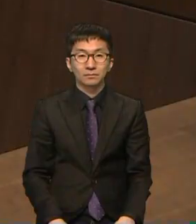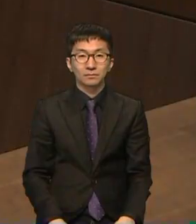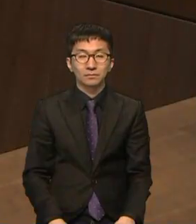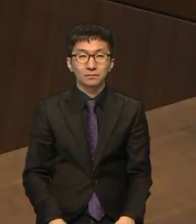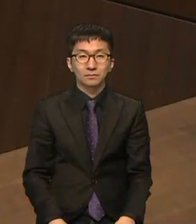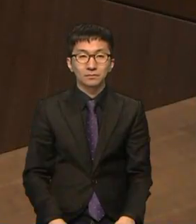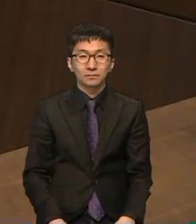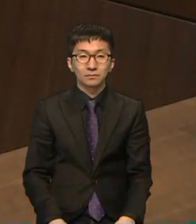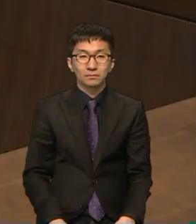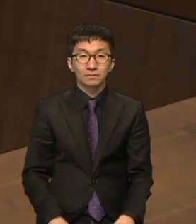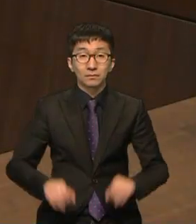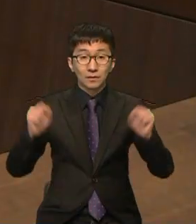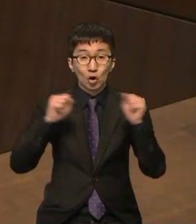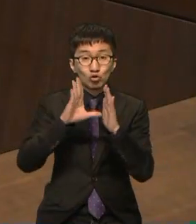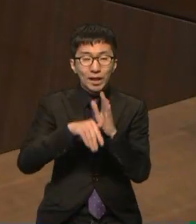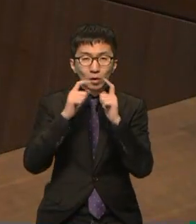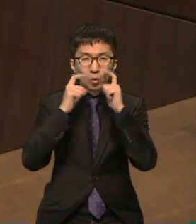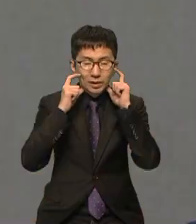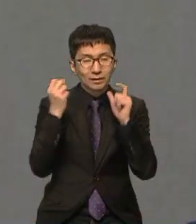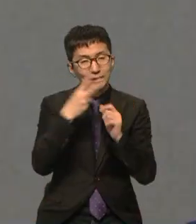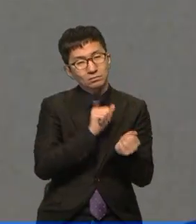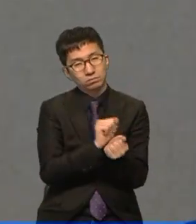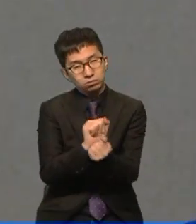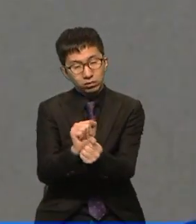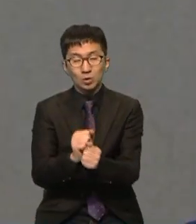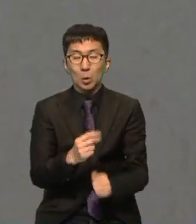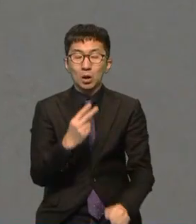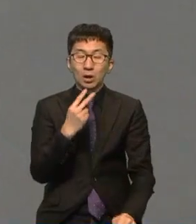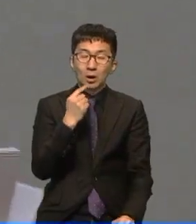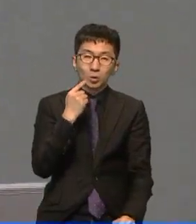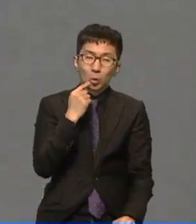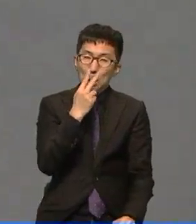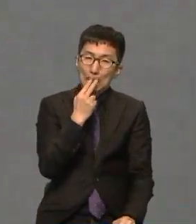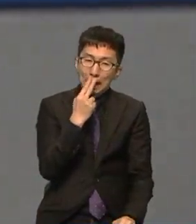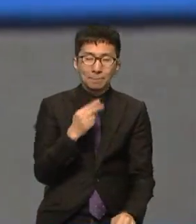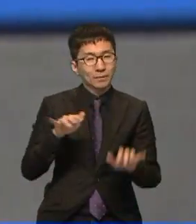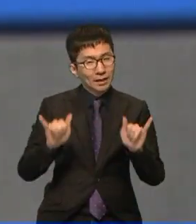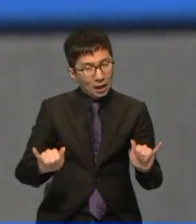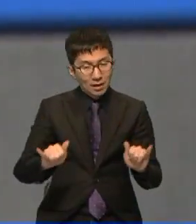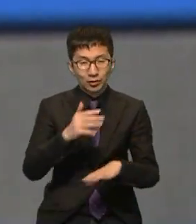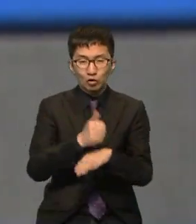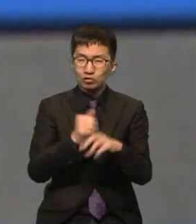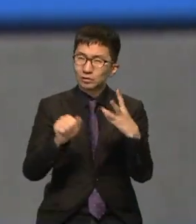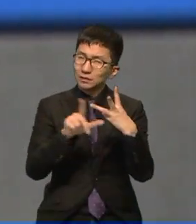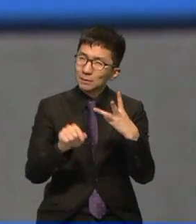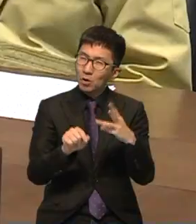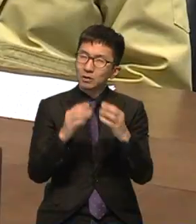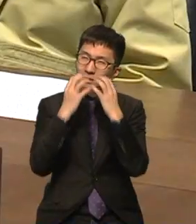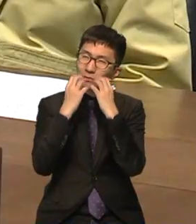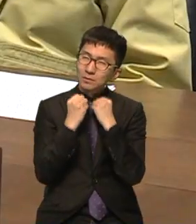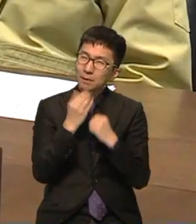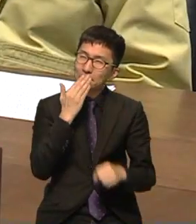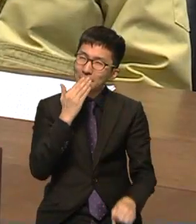(기자) 겨울철 코로나 재확산과 독감 우려로 내년 3월에나 실내 마스크를 벗을 거라고 밝혀왔던 보건당국이 일정을